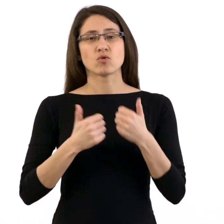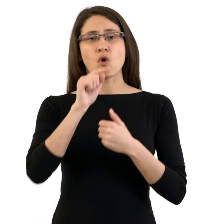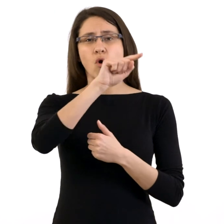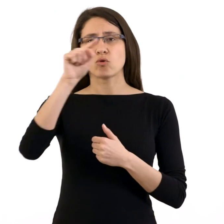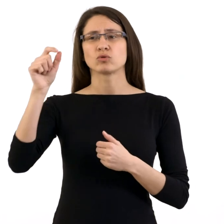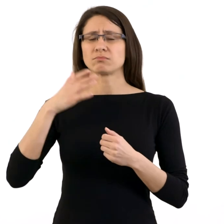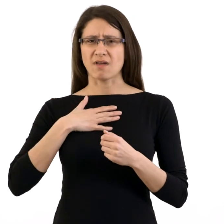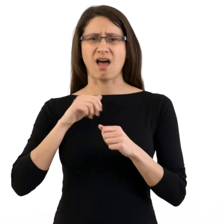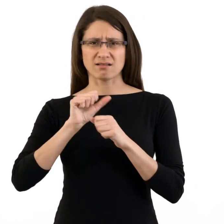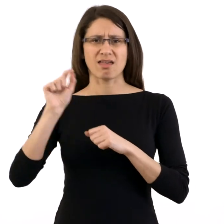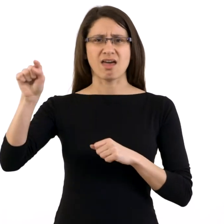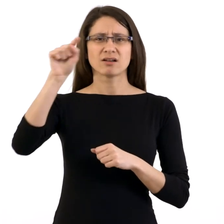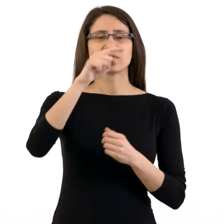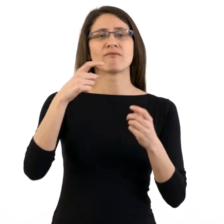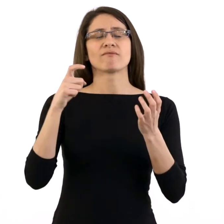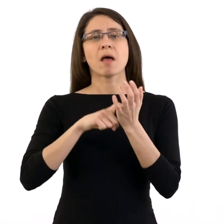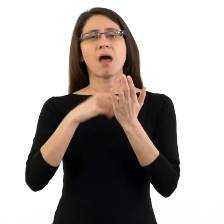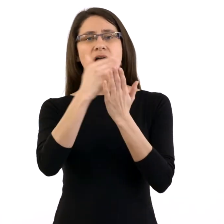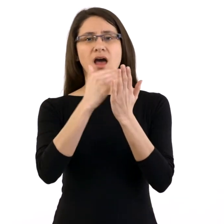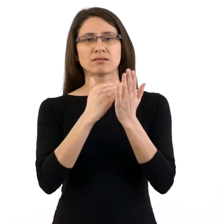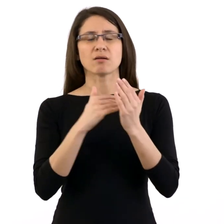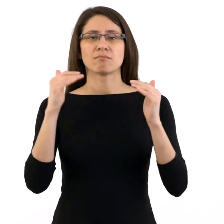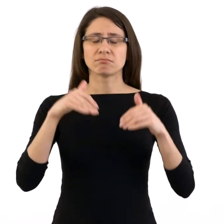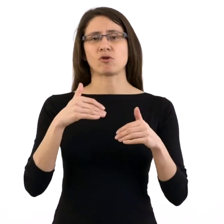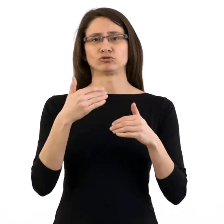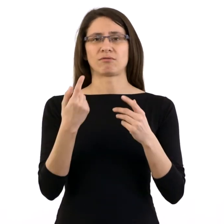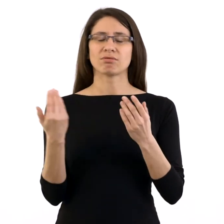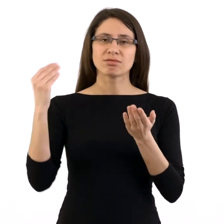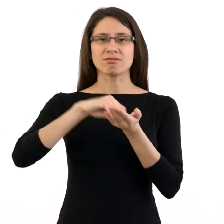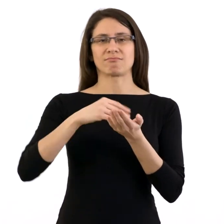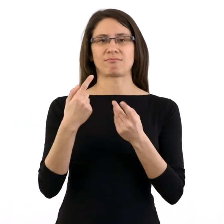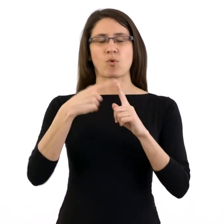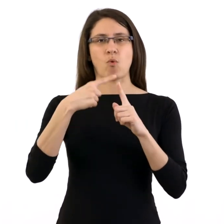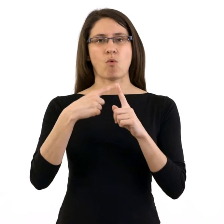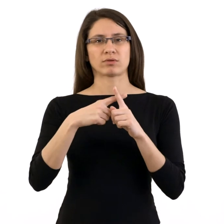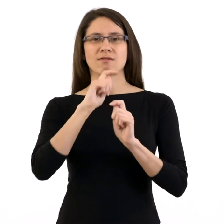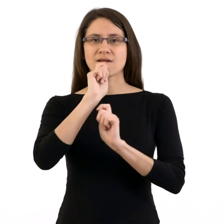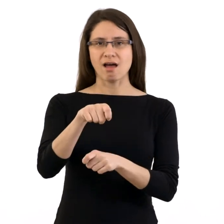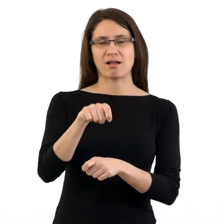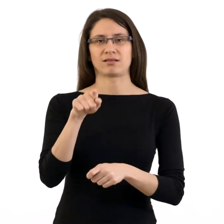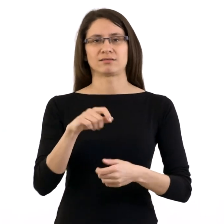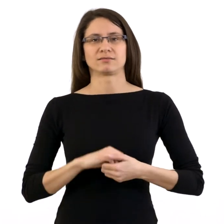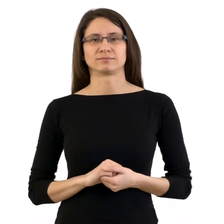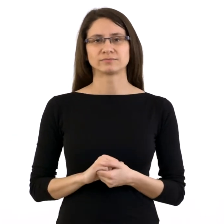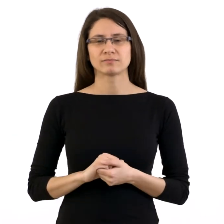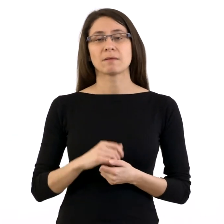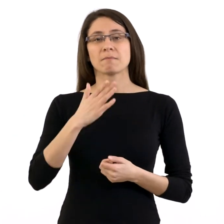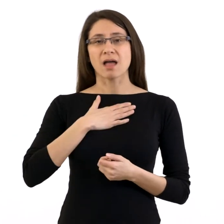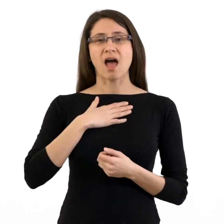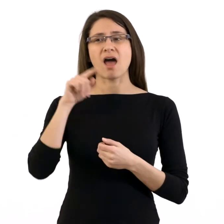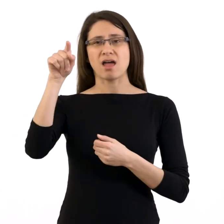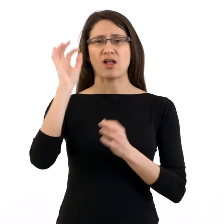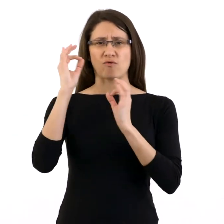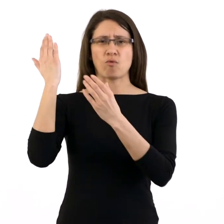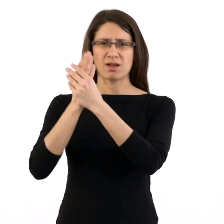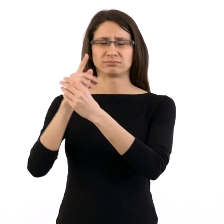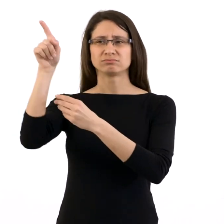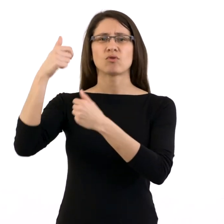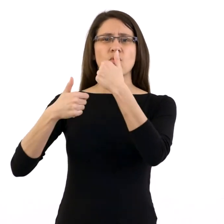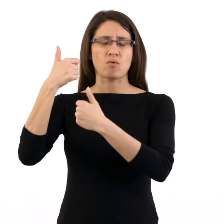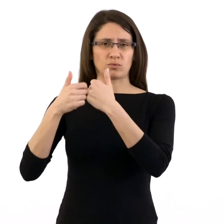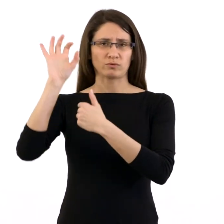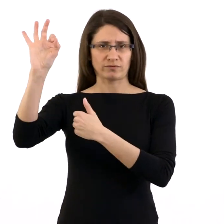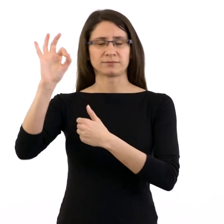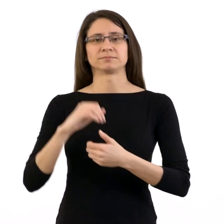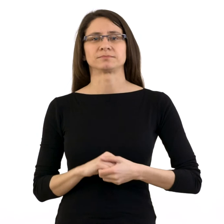W niektórych konkursach obowiązują kryteria specyficzne/premiujące, wymienione w dokumentacji konkursowej.